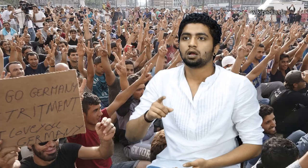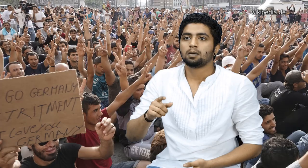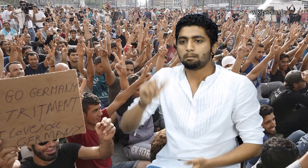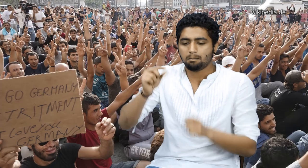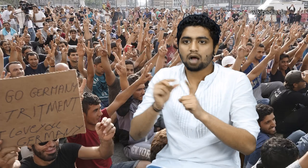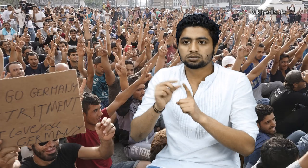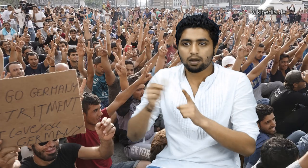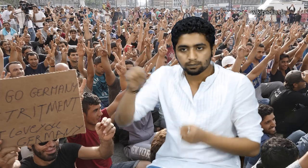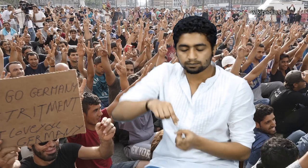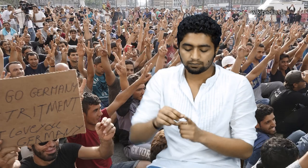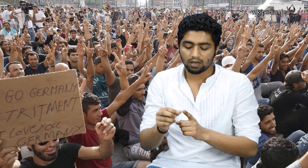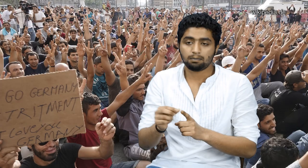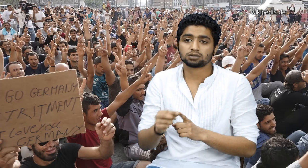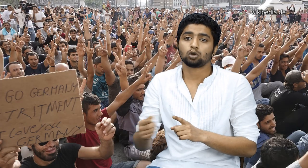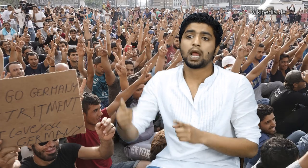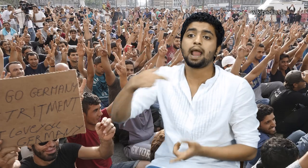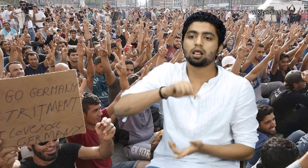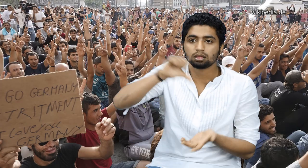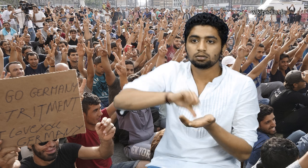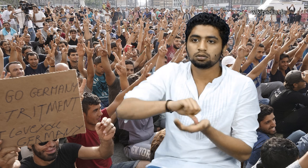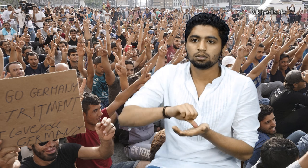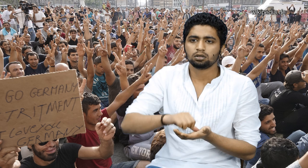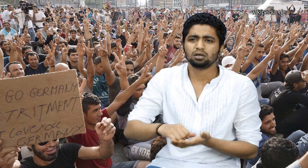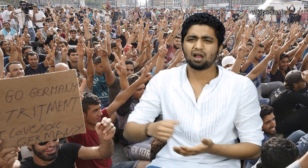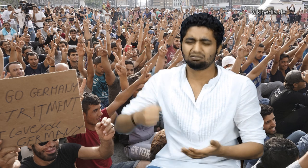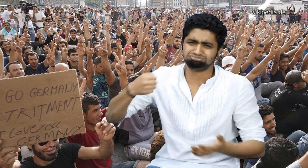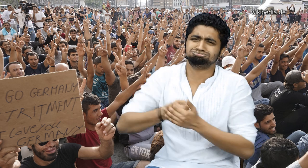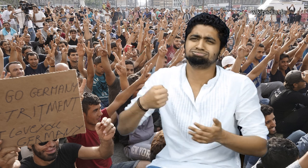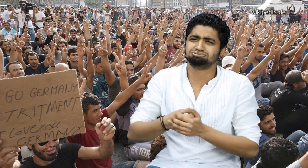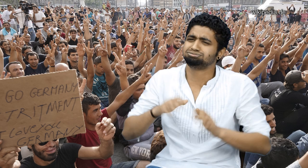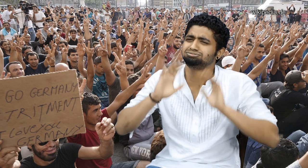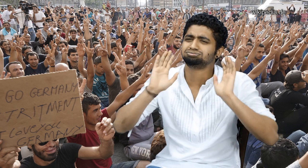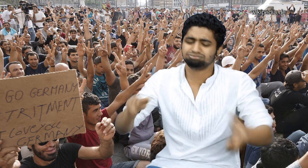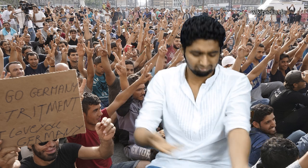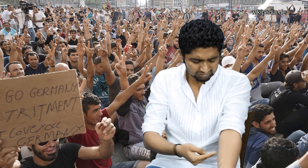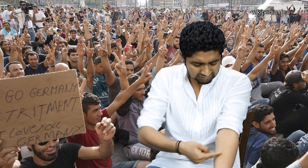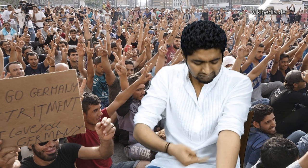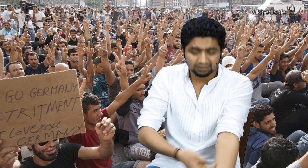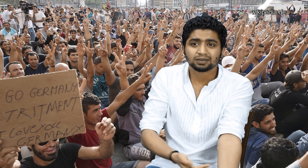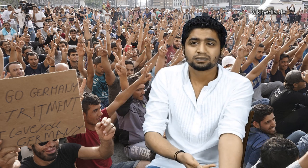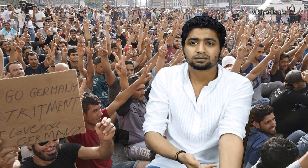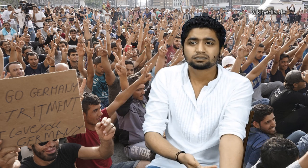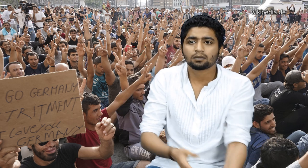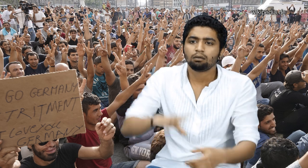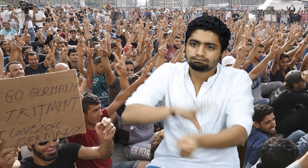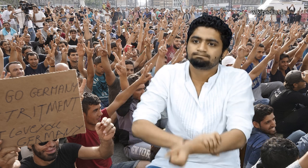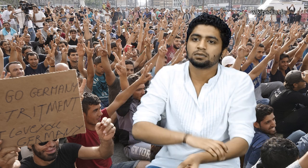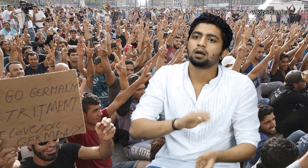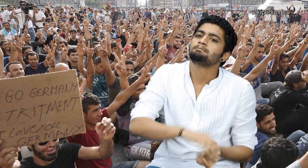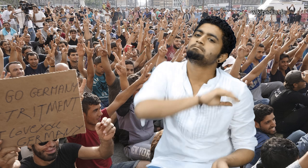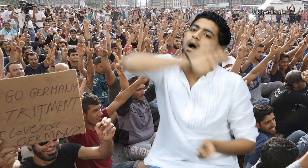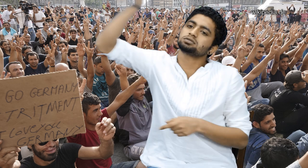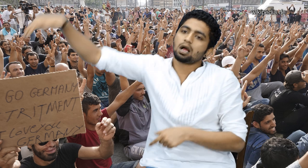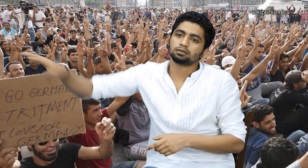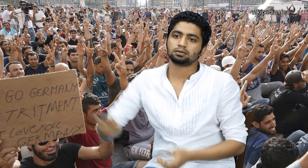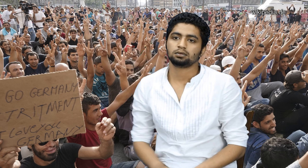Als ich von Pakistan aus in den Iran ging, gab es Schwierigkeiten. Ich wurde verhaftet und wurde wieder nach Pakistan zurückgeschickt.